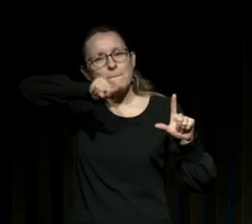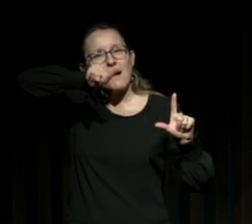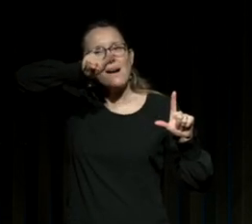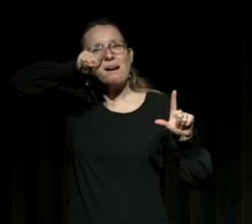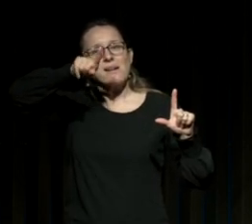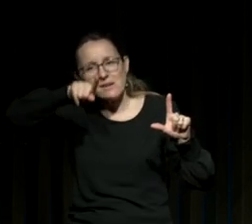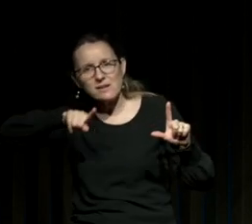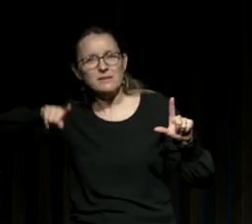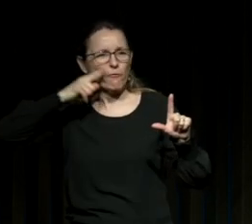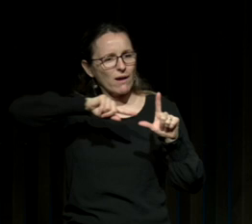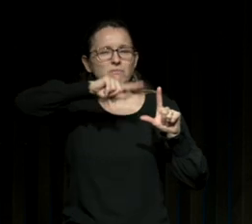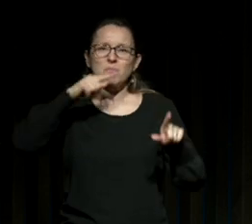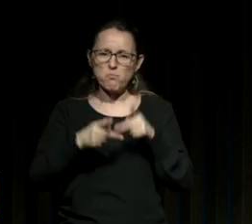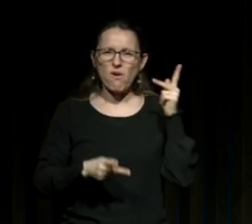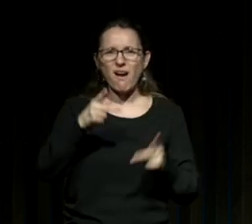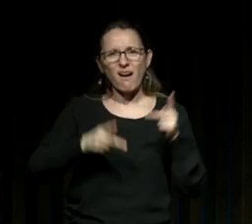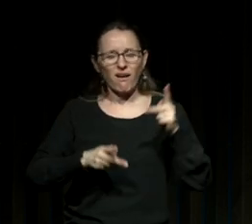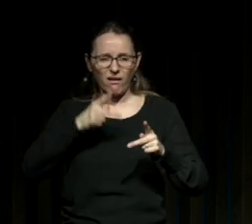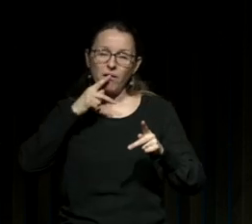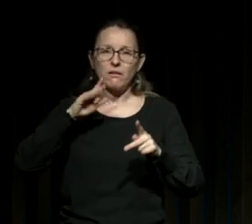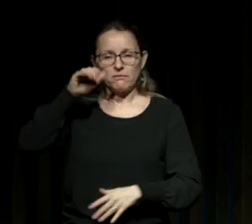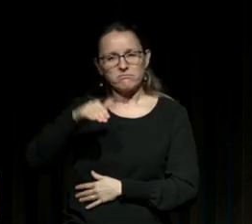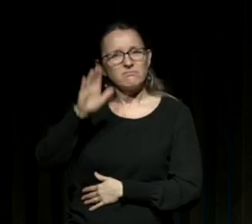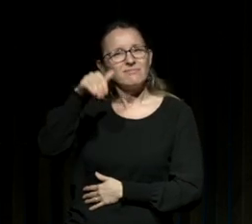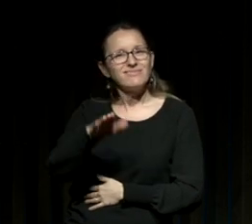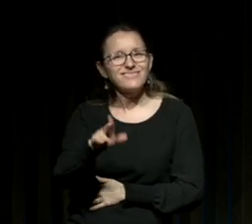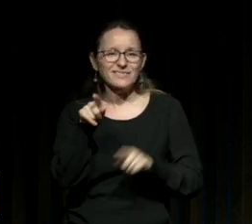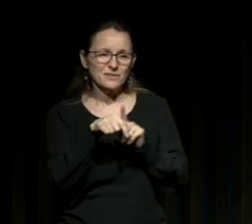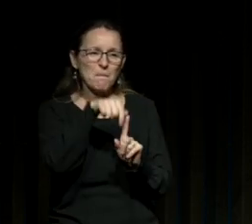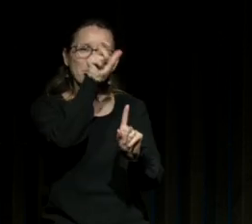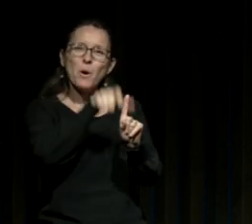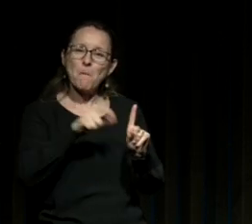pondérale on voit ce petit bonhomme là qui représente l'obésité c'est quelque chose qui